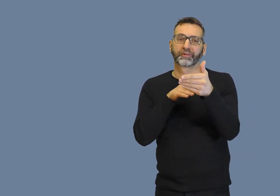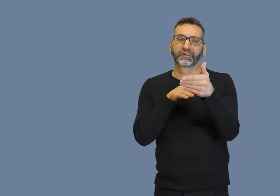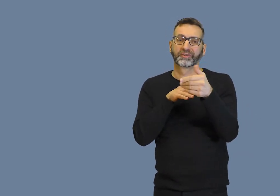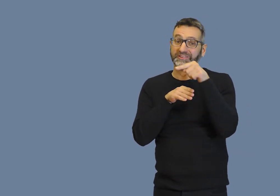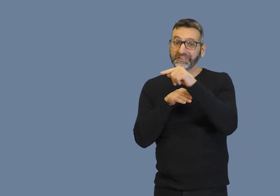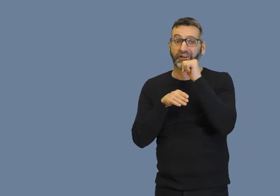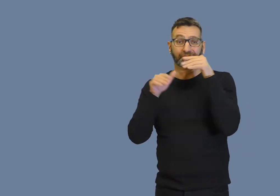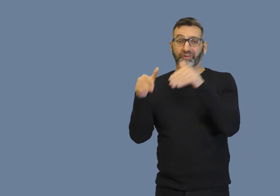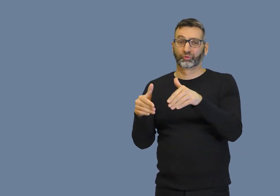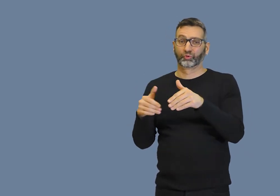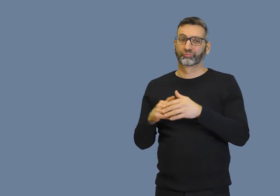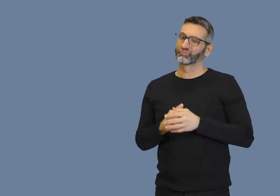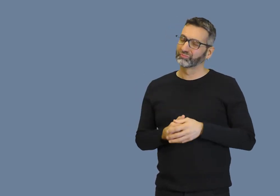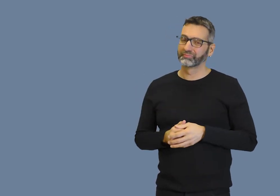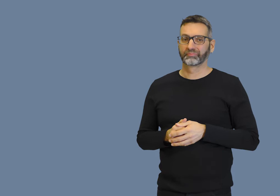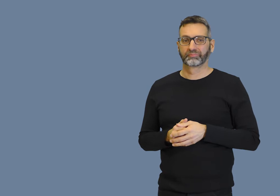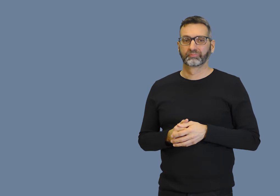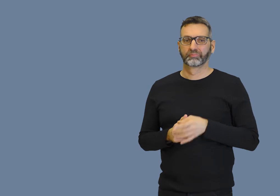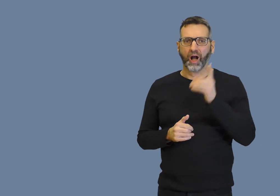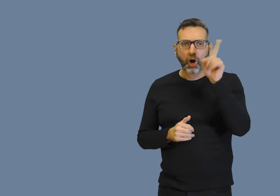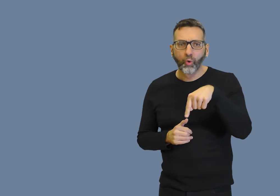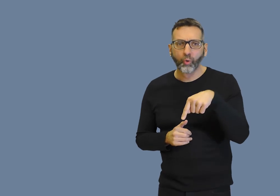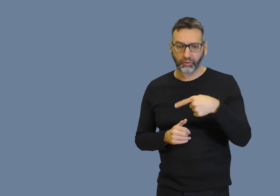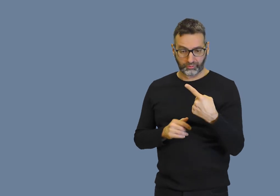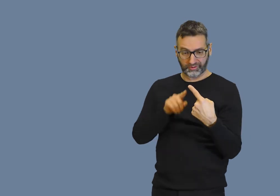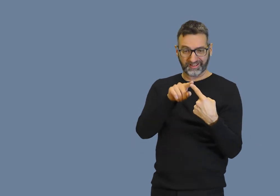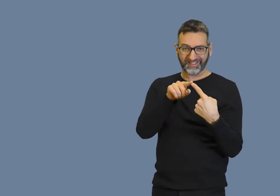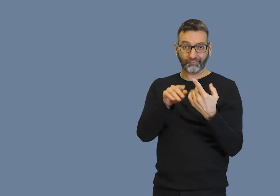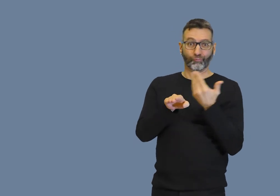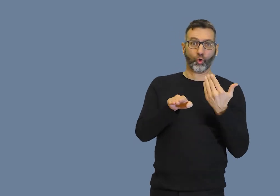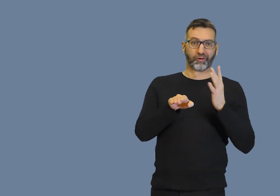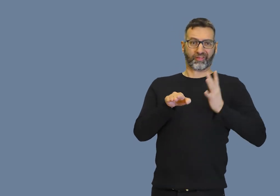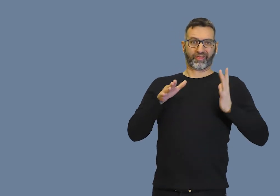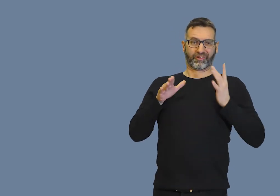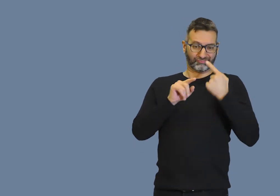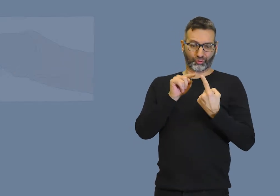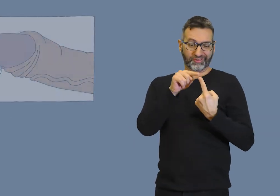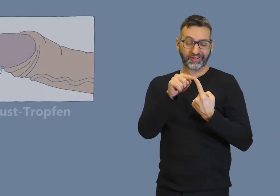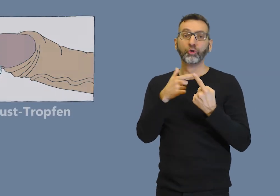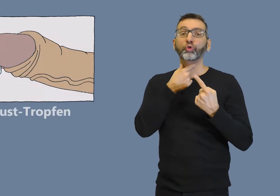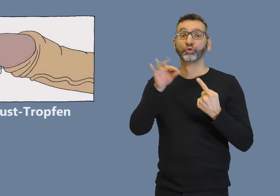Das ist kein Verhütungs-Schutz! Auch gibt es vor dem Orgasmus